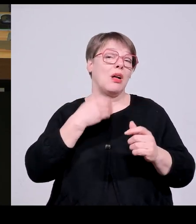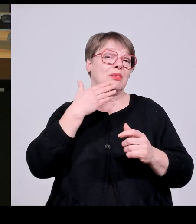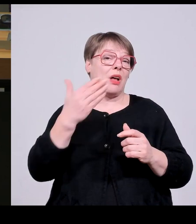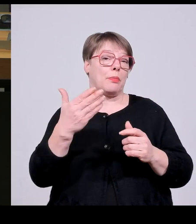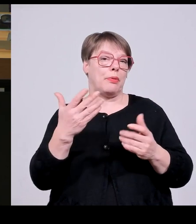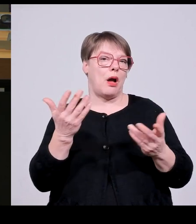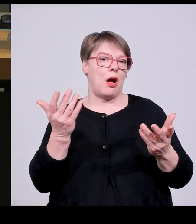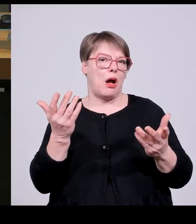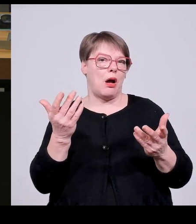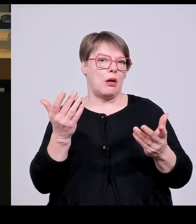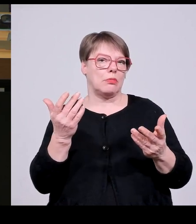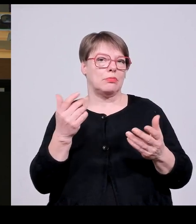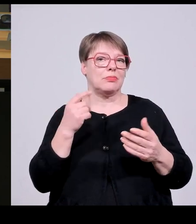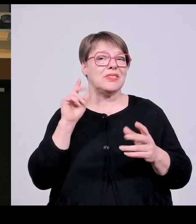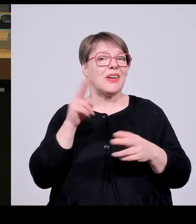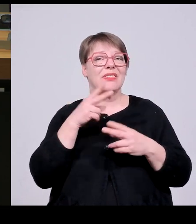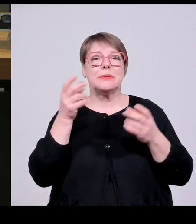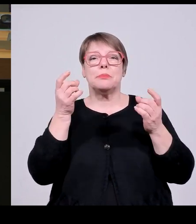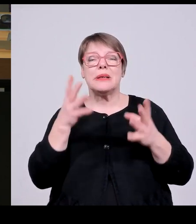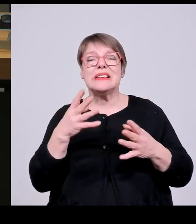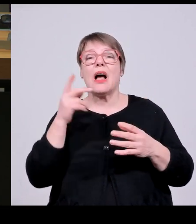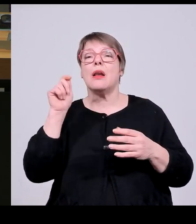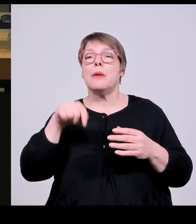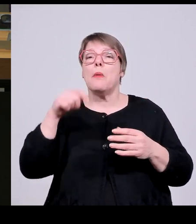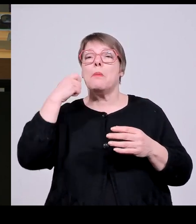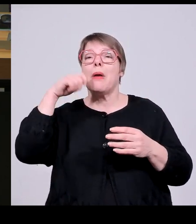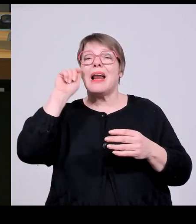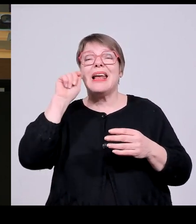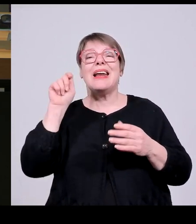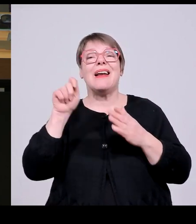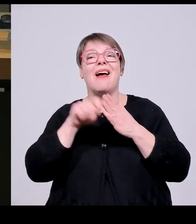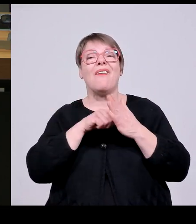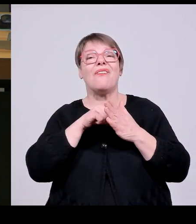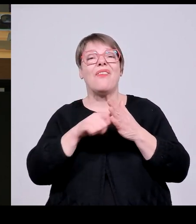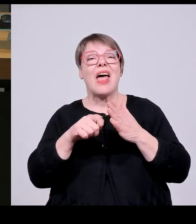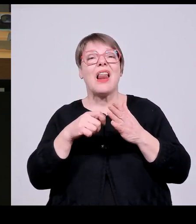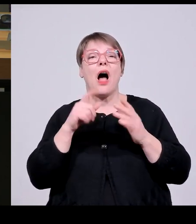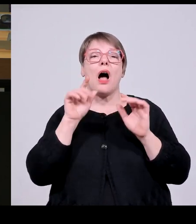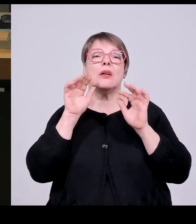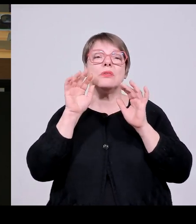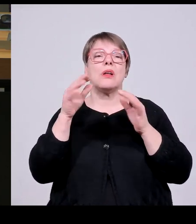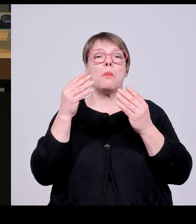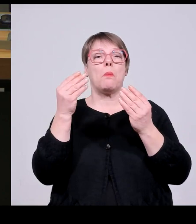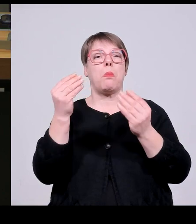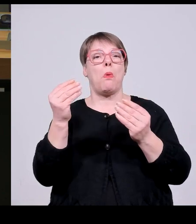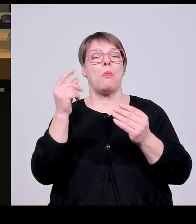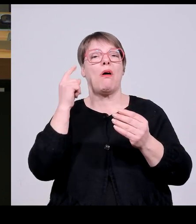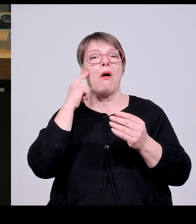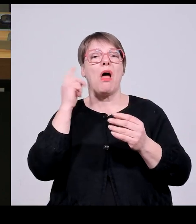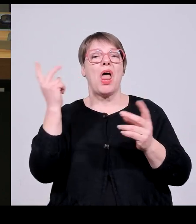die Umstände der vergangenen Wahl sehr gelitten. Das Ansehen unserer Institutionen hat gelitten.